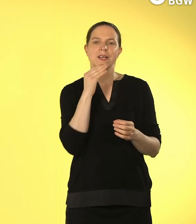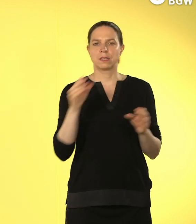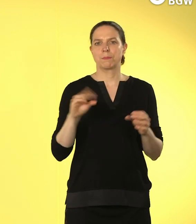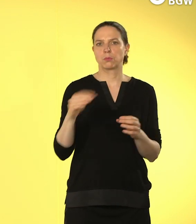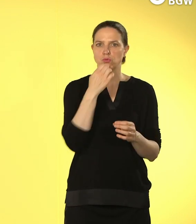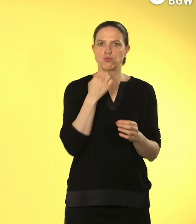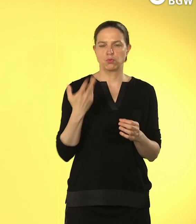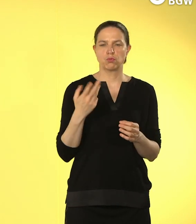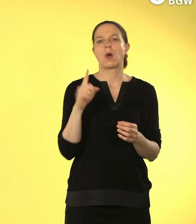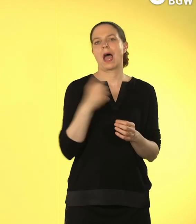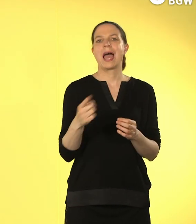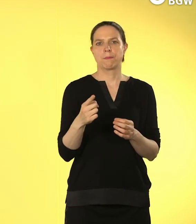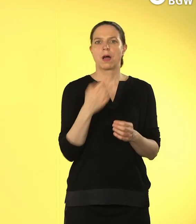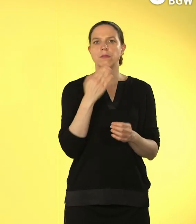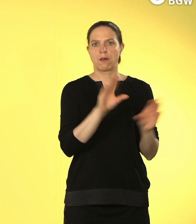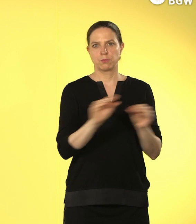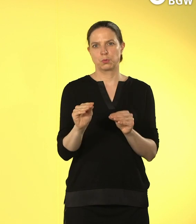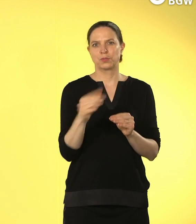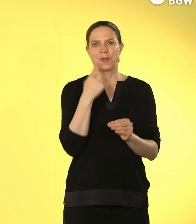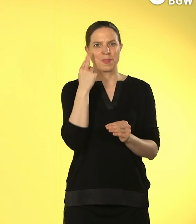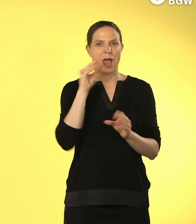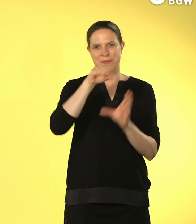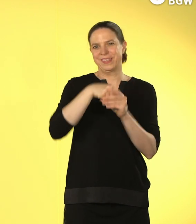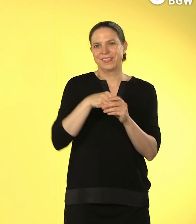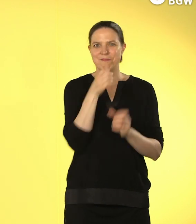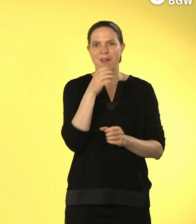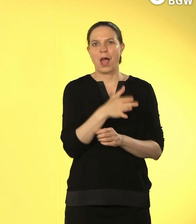Die werden nach einmaligem Anwendung verworfen.